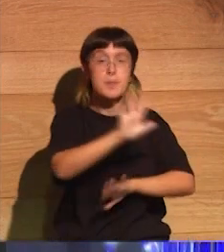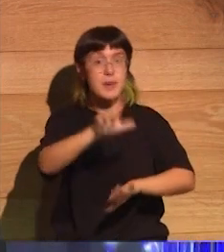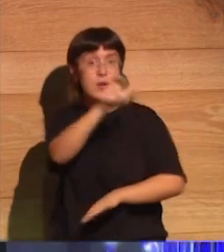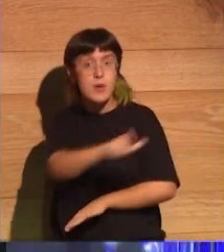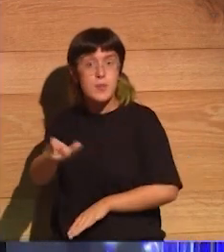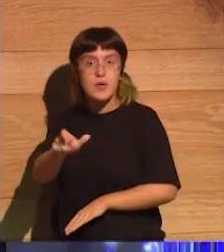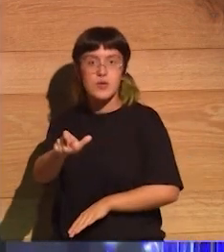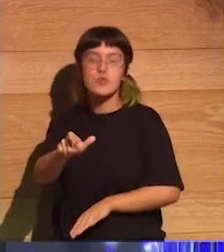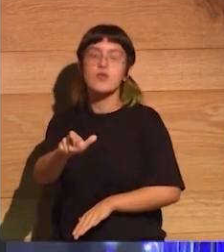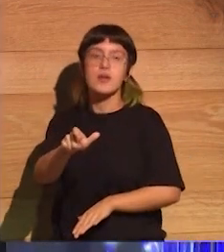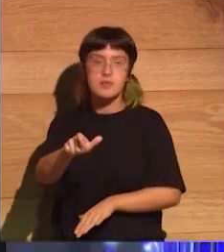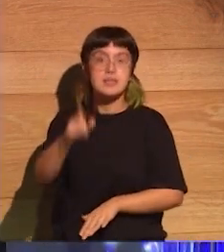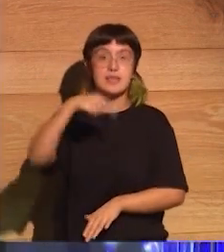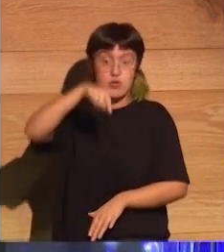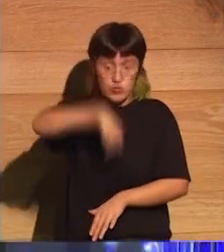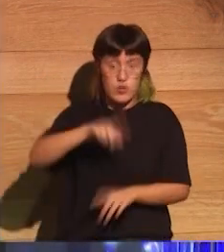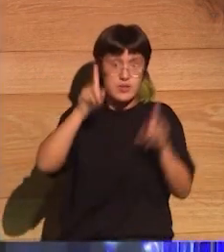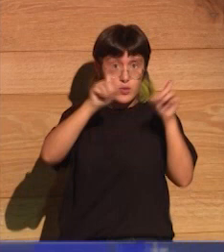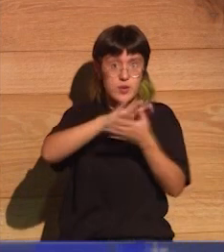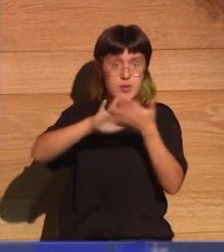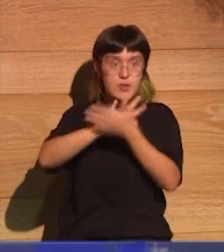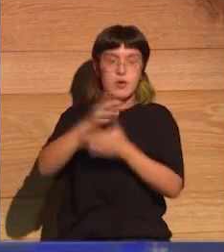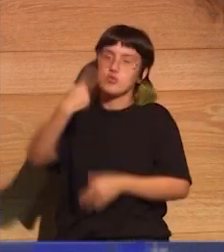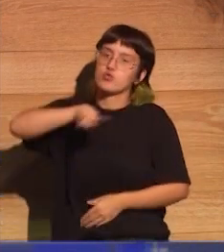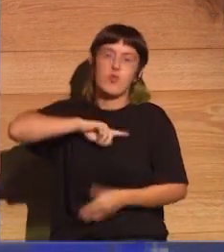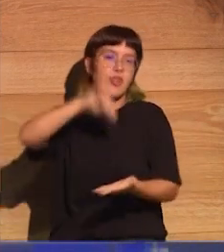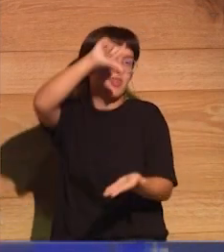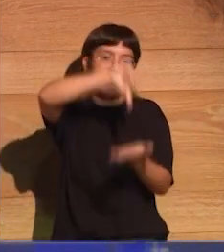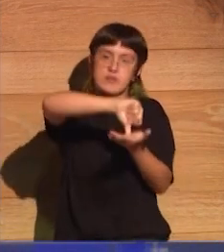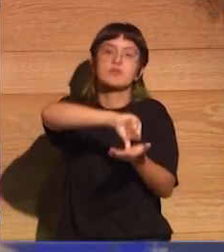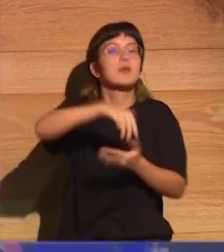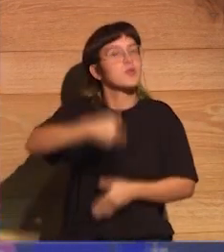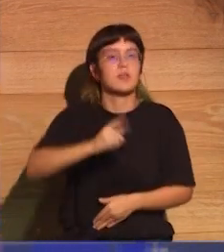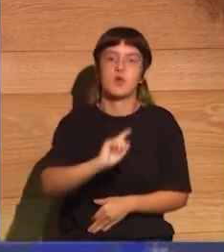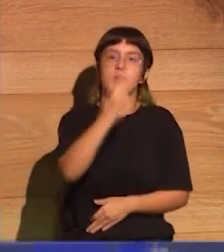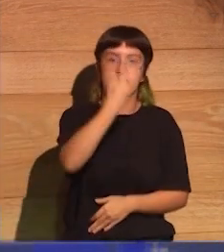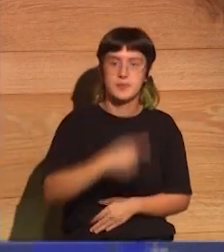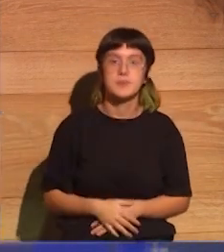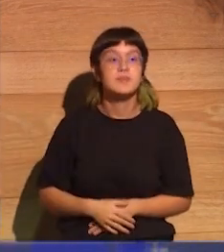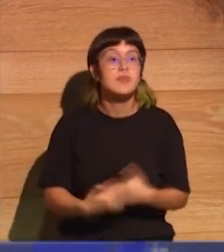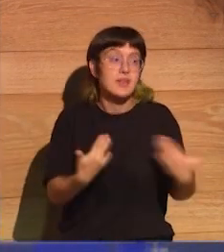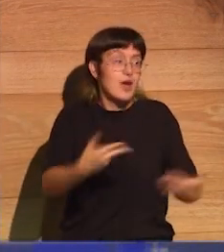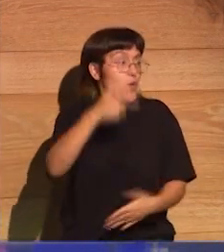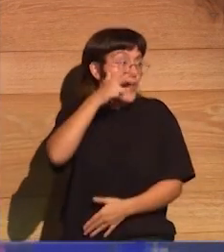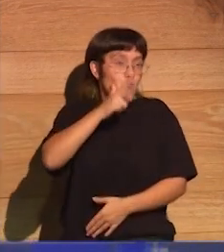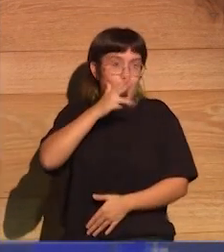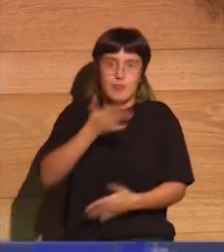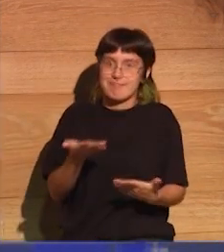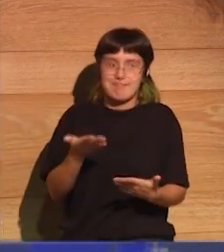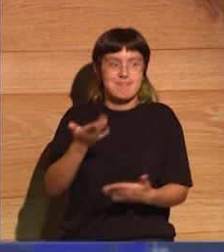educación, somos el centro y lo más importante, un lujo, como siempre, compartir este maravilloso proyecto